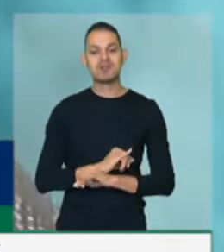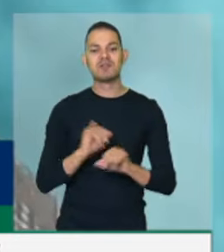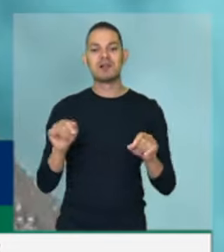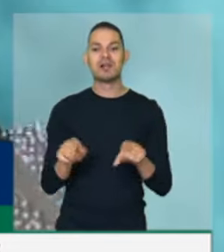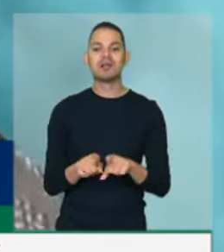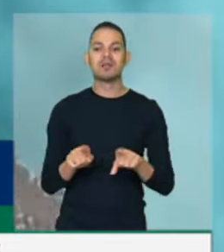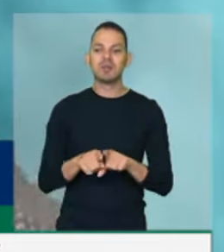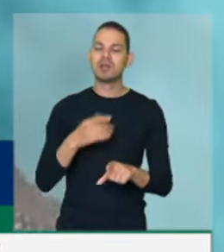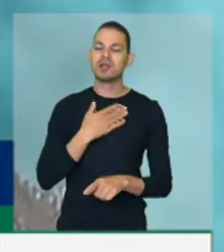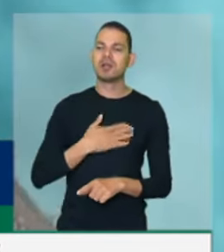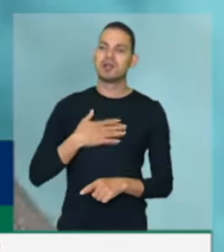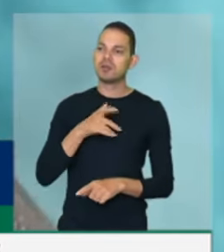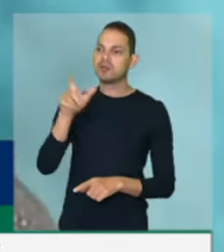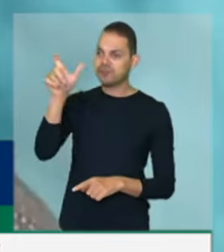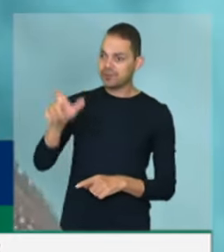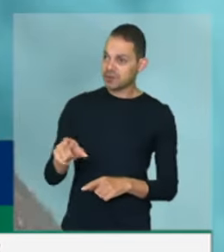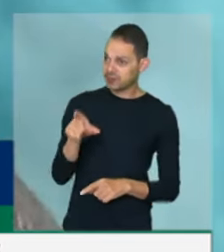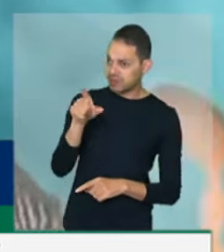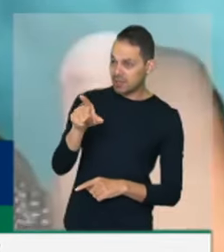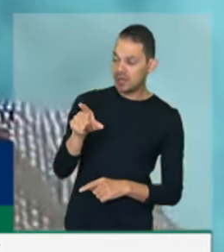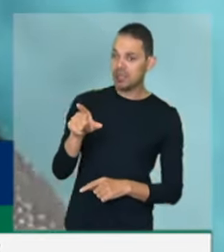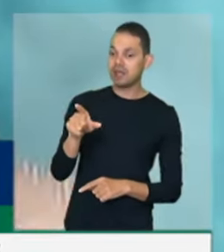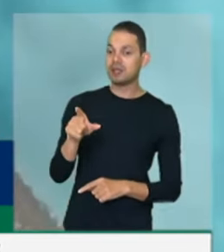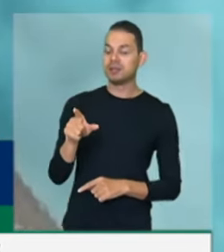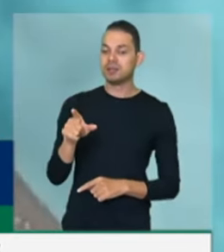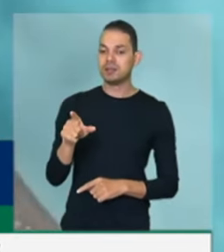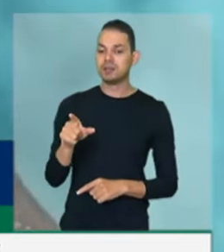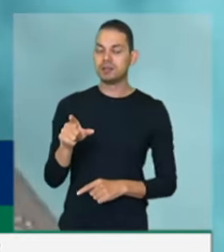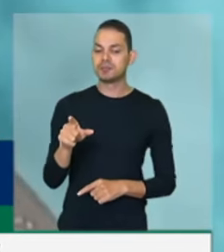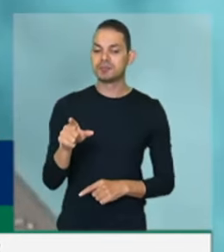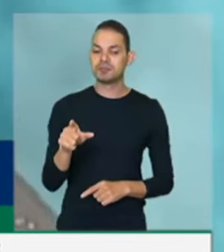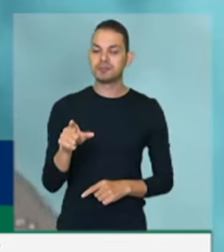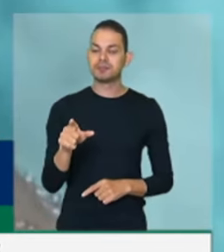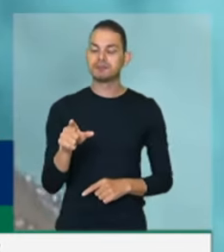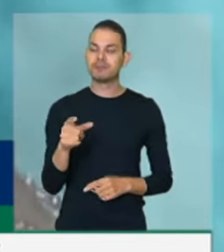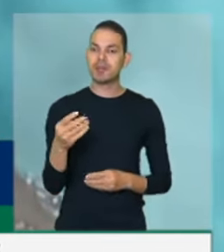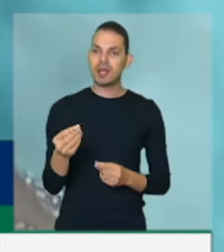QUE VOSSA EXCELÊNCIA QUE É DEPUTADO RIGOROSO TENHA DITO QUE É A ÚLTIMA CHANCE DO GOVERNO. VOSSA EXCELÊNCIA